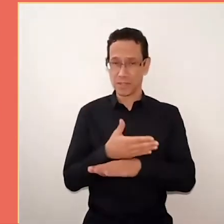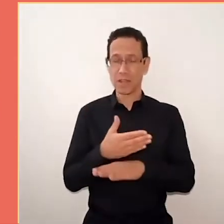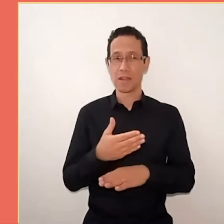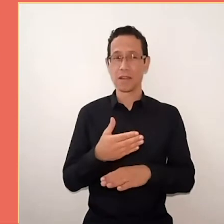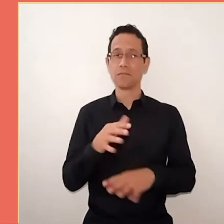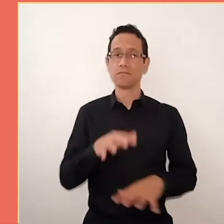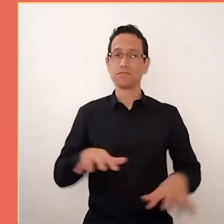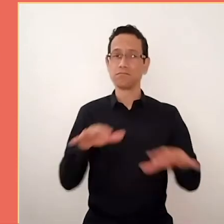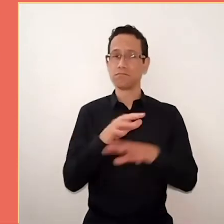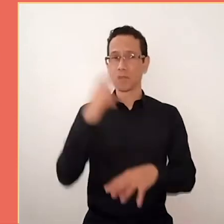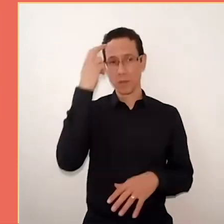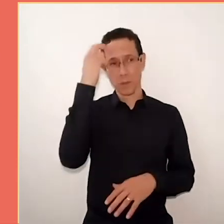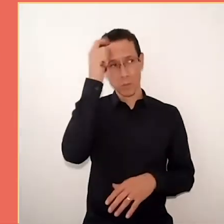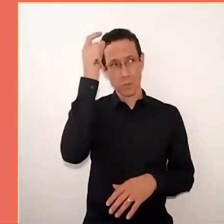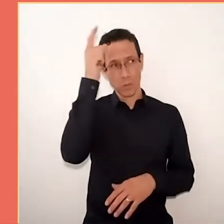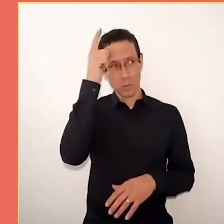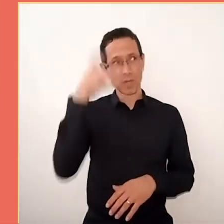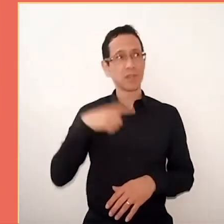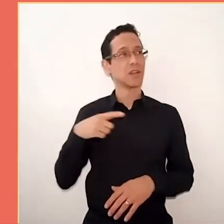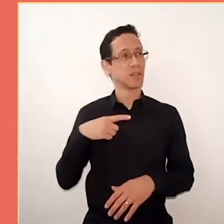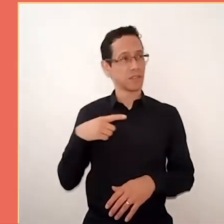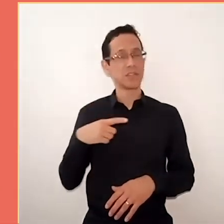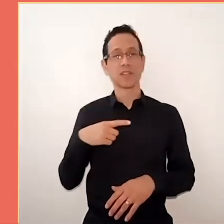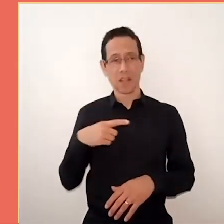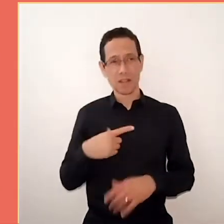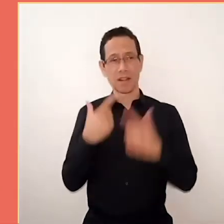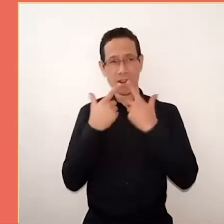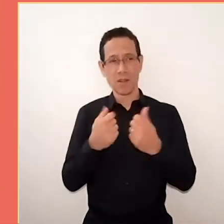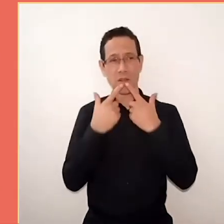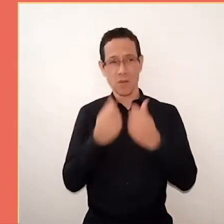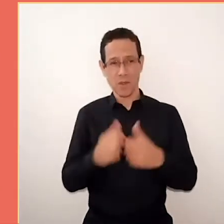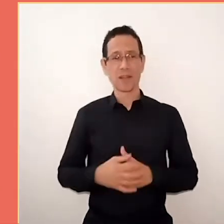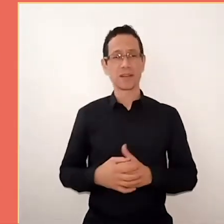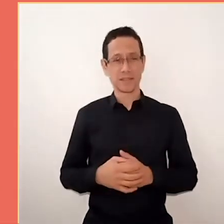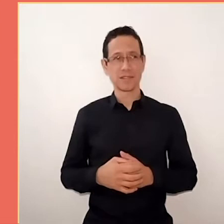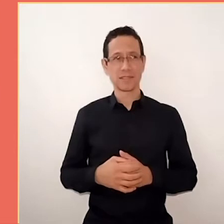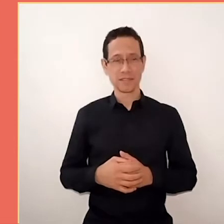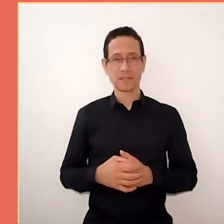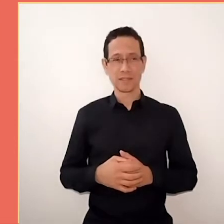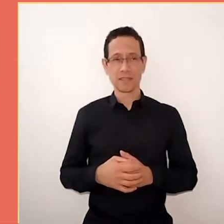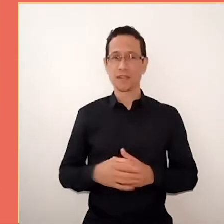Na cultura, porque essa cultura é marcada pela linguagem, ou seja, não dá pra separar a gênese da linguagem